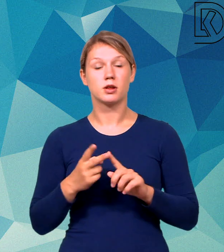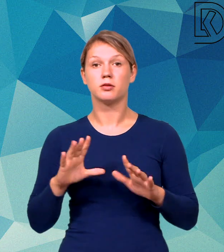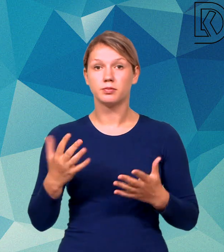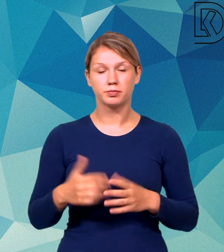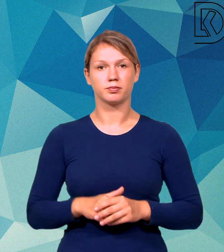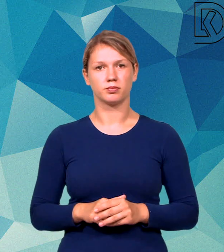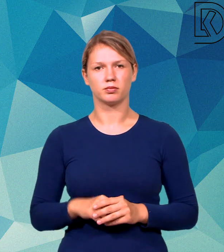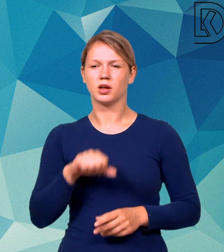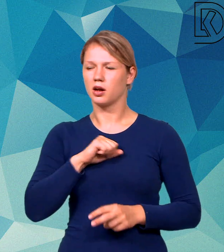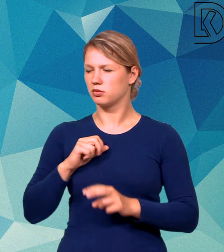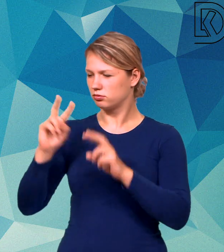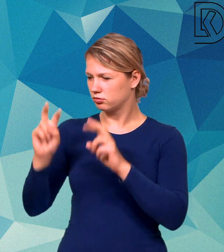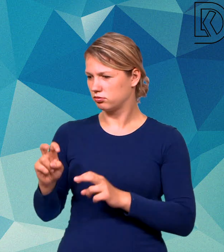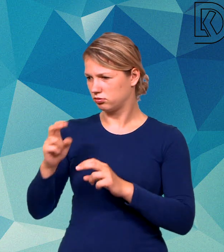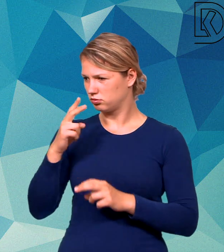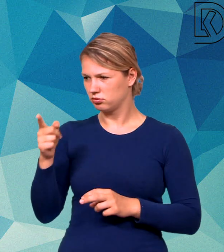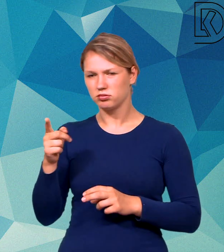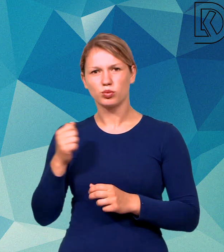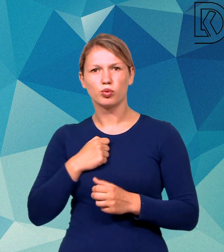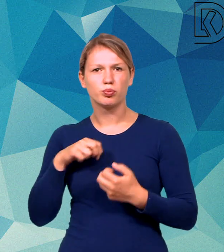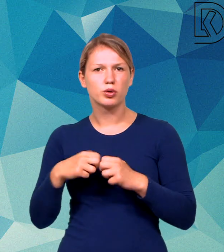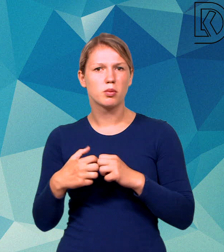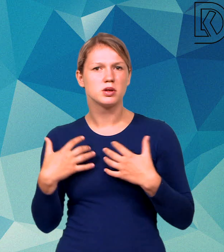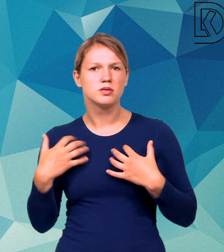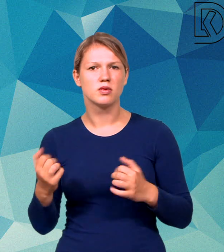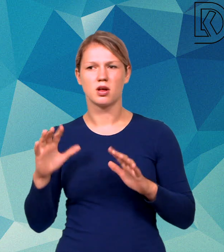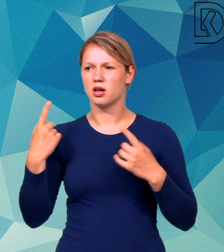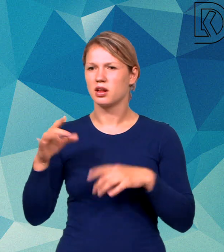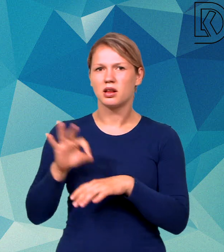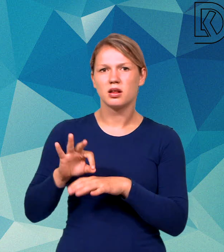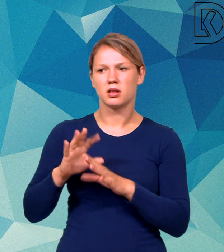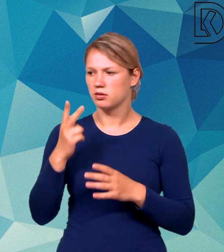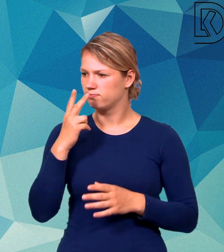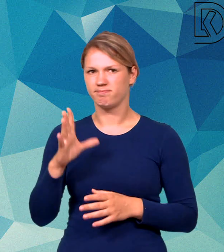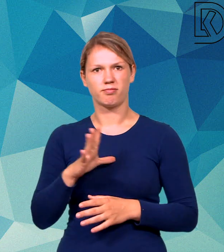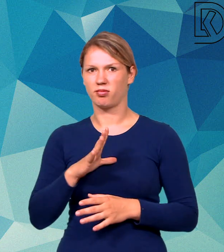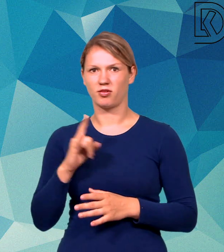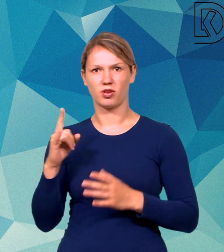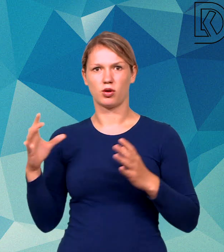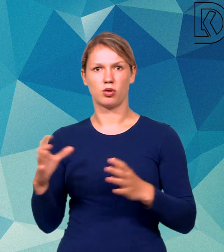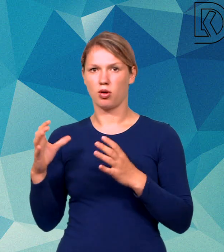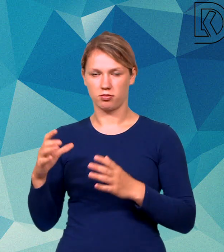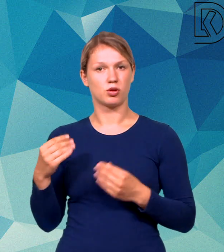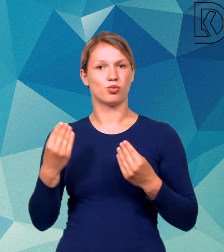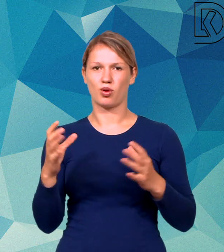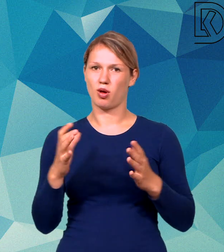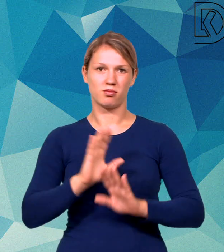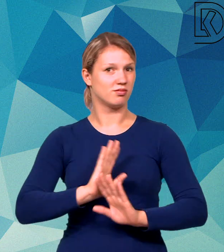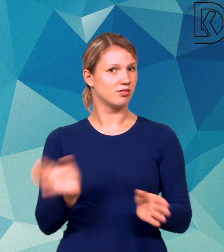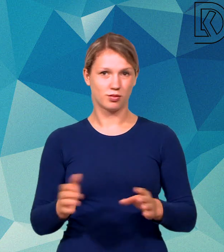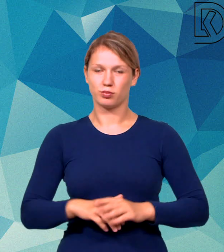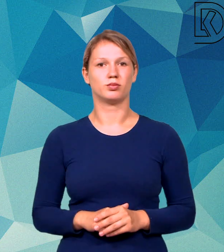Taip pat globa nesuteikiama, jeigu asmuo turi rimtų sveikatos sutrikimų, gydytojams uždraudus globoti.